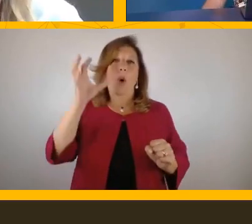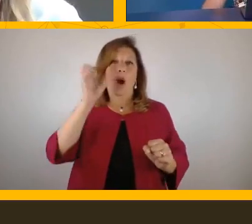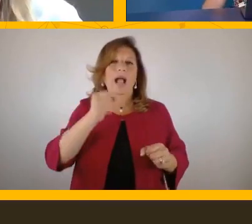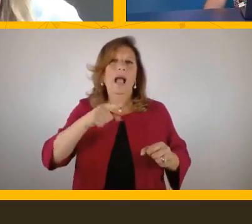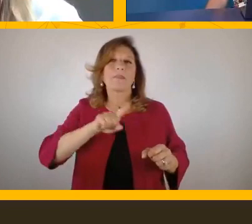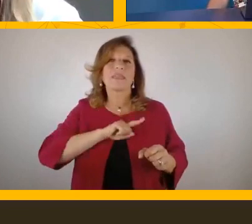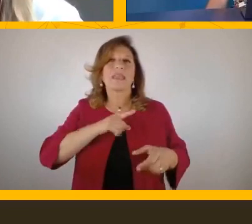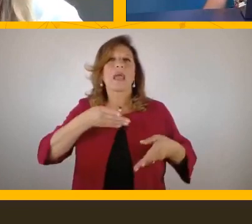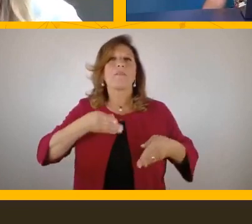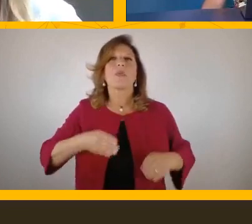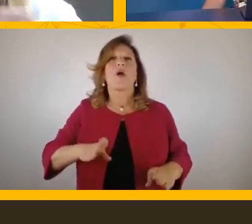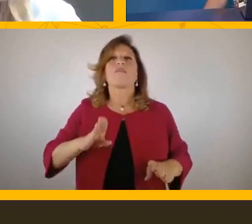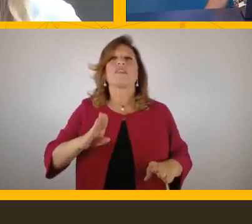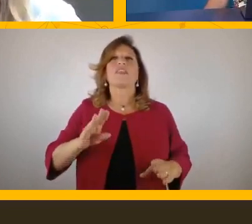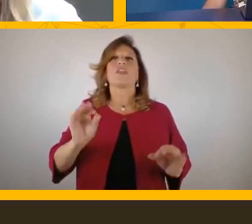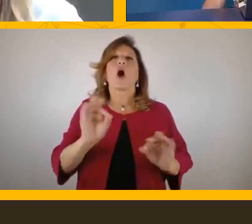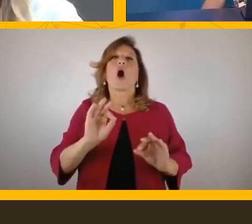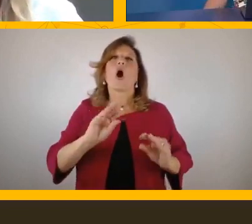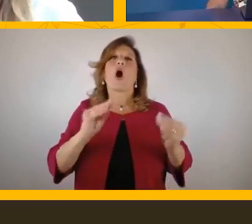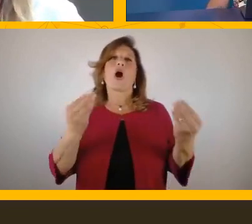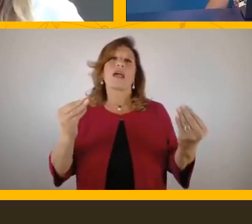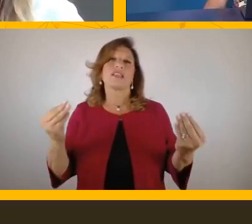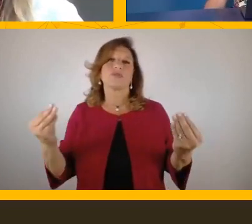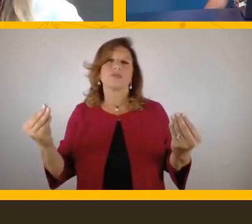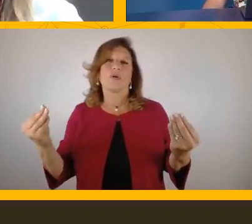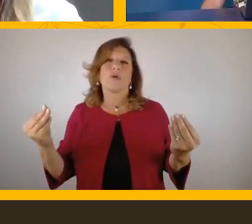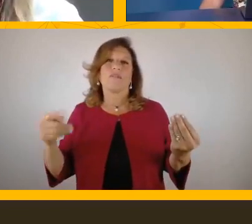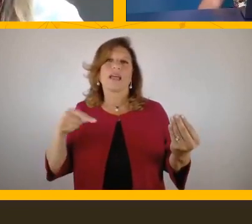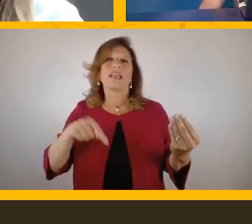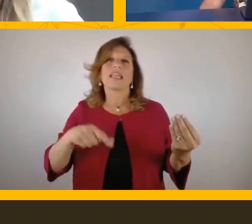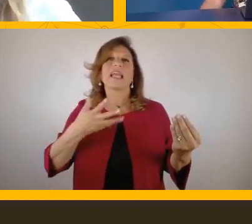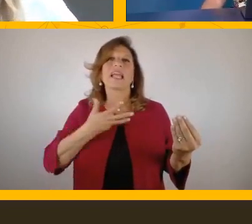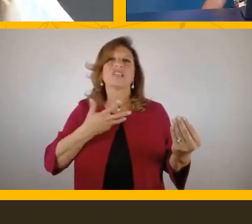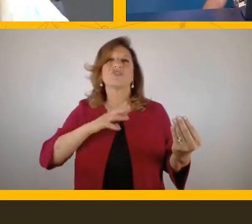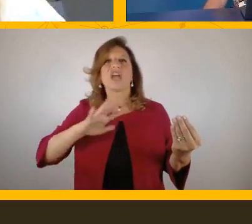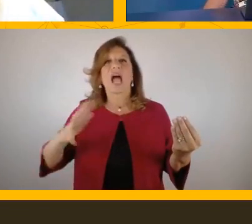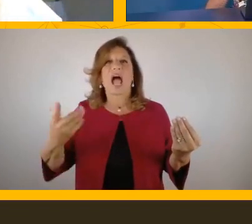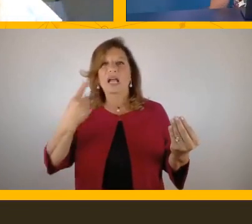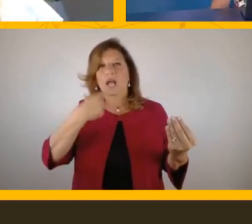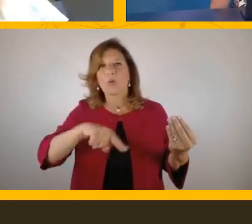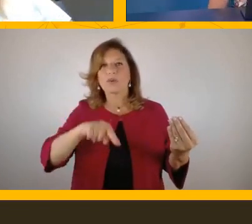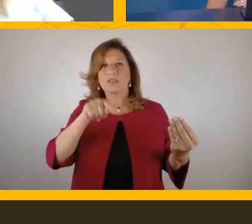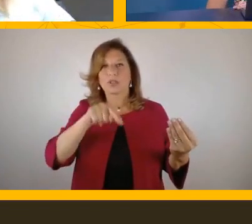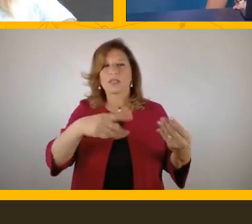far capire a a mio figlio, ai